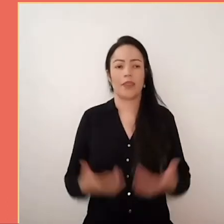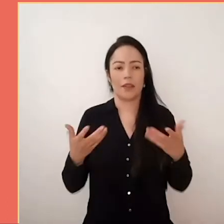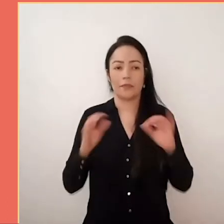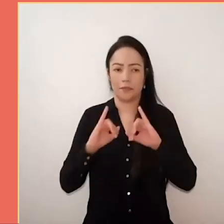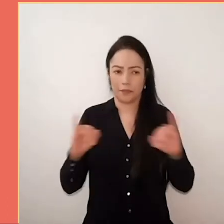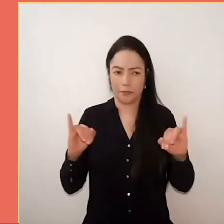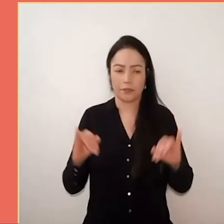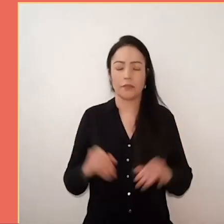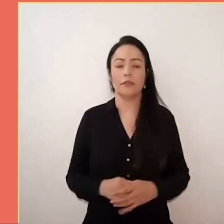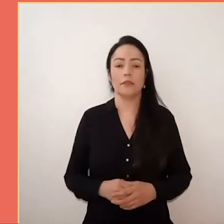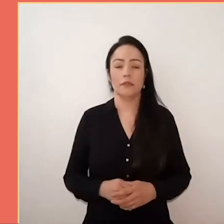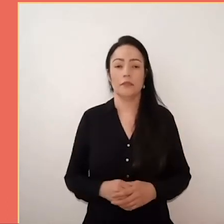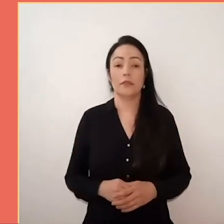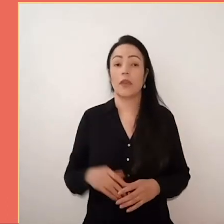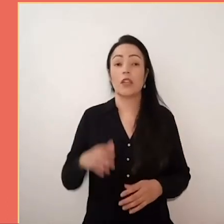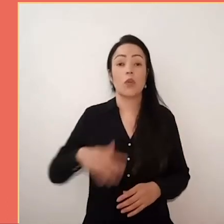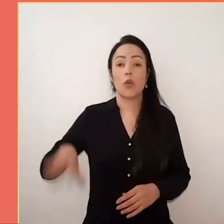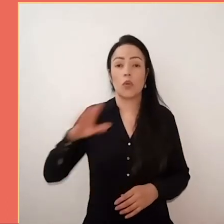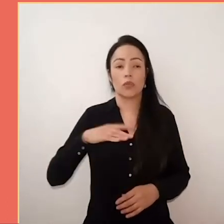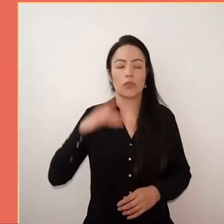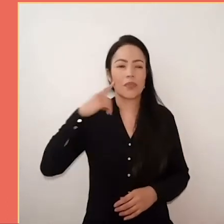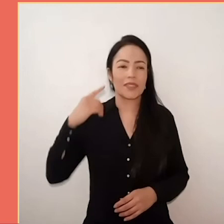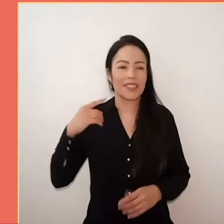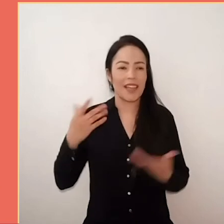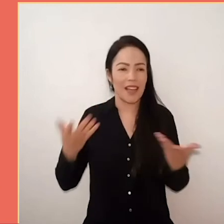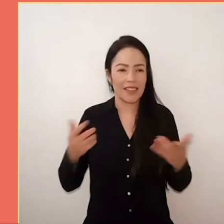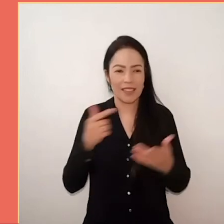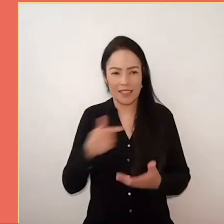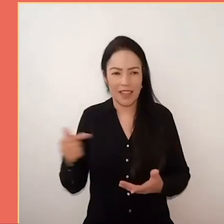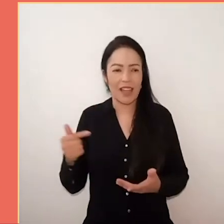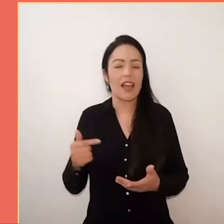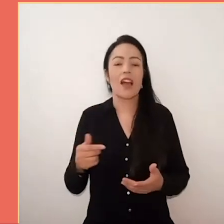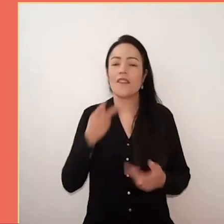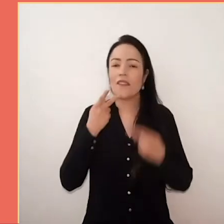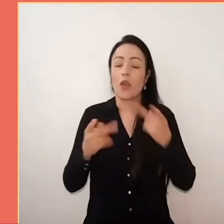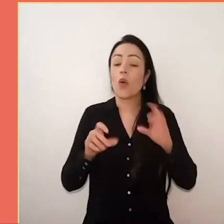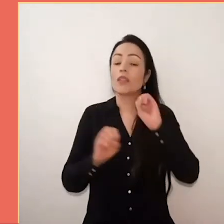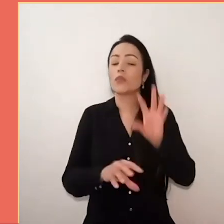acho que durante todos esses dias a gente falou muito da questão da educação como resistência,